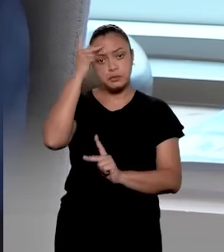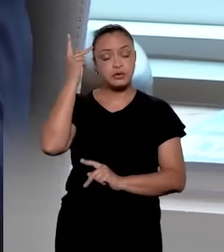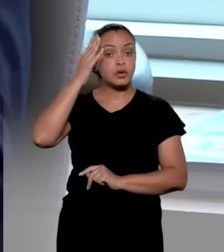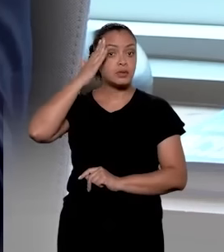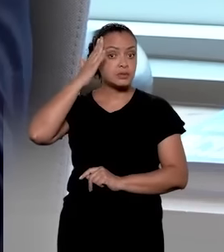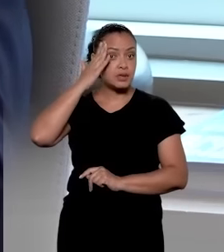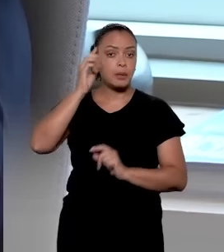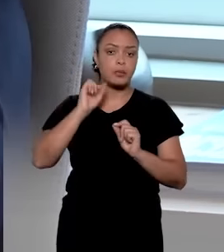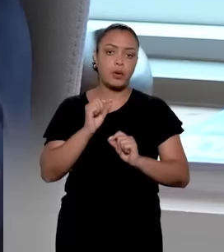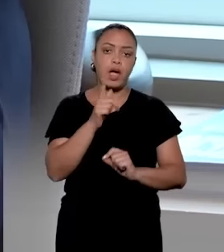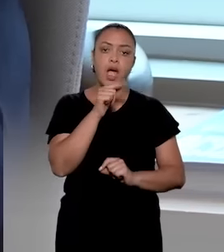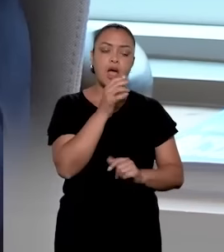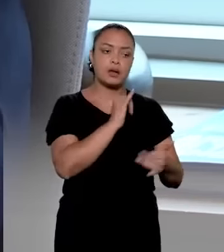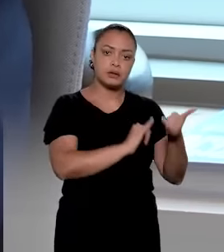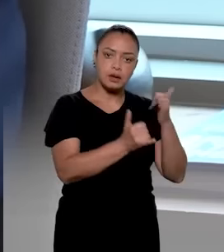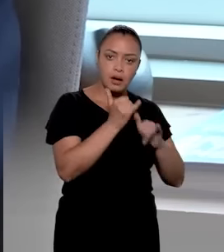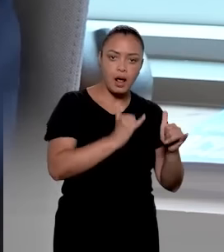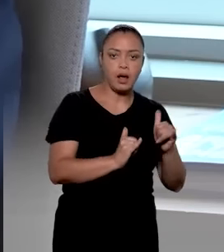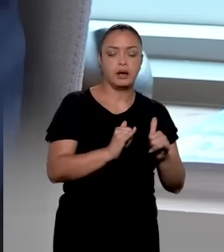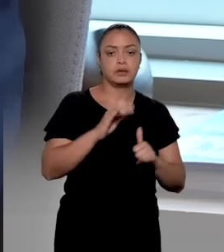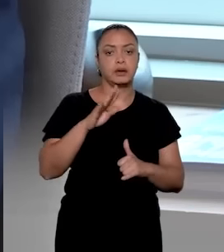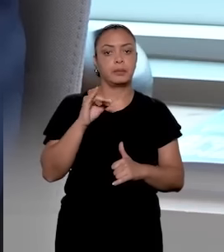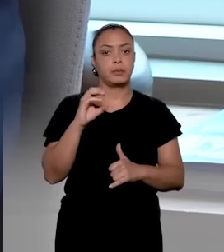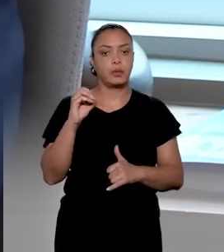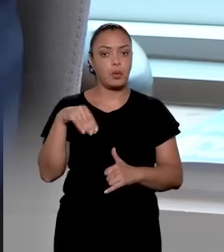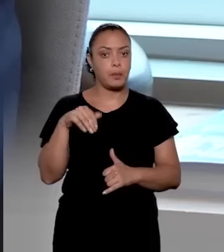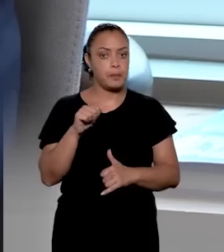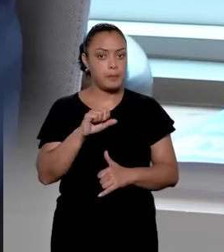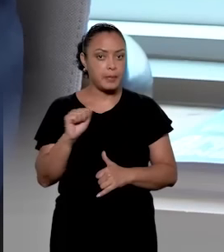tudo bem, isso as pessoas em geral sabem, porque entra hidrelétrica, entra biomassa,